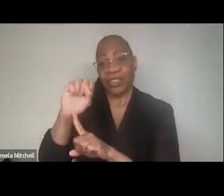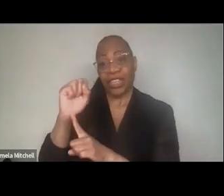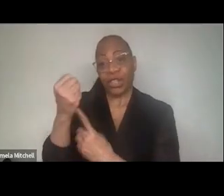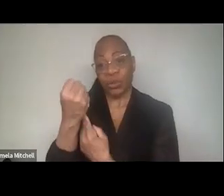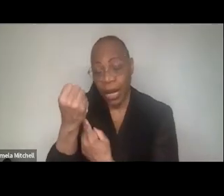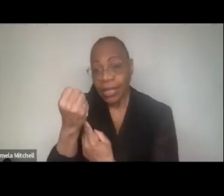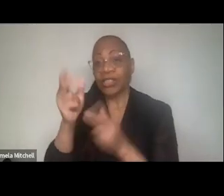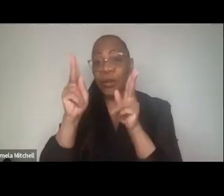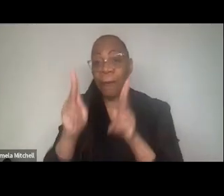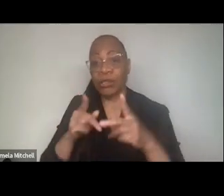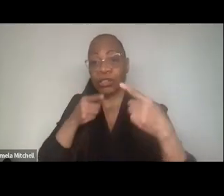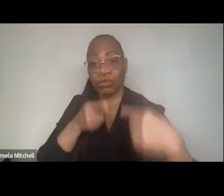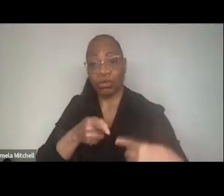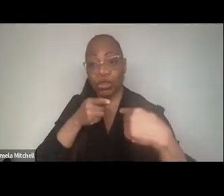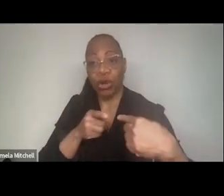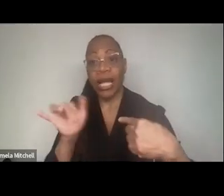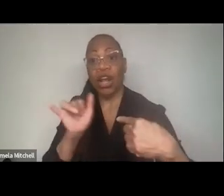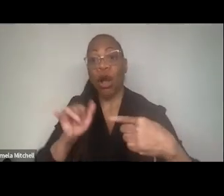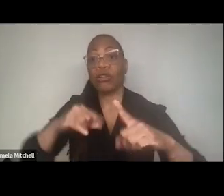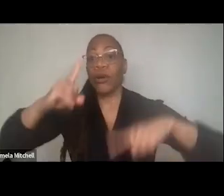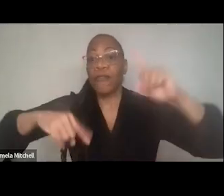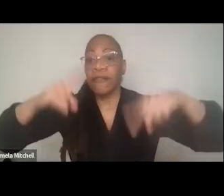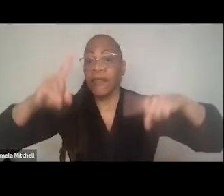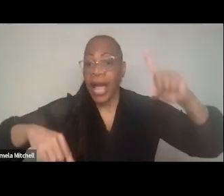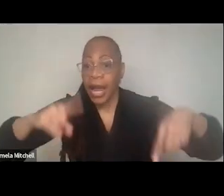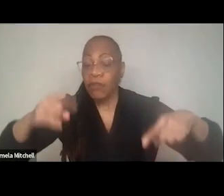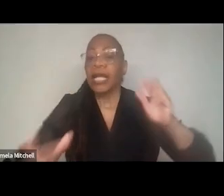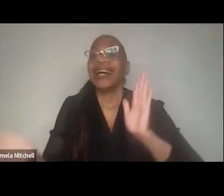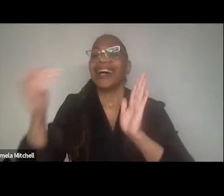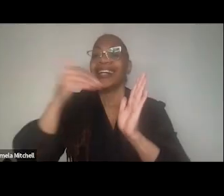Y puede variar por eso, nuevamente, pérdida de conciencia